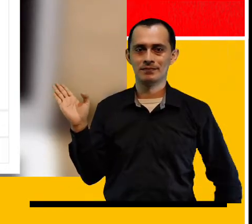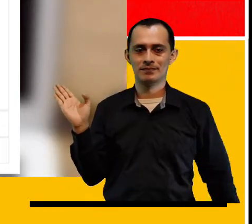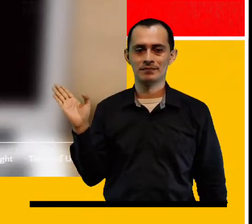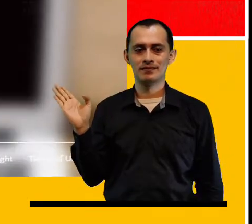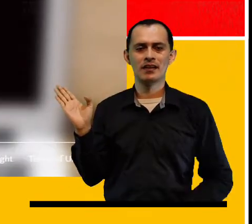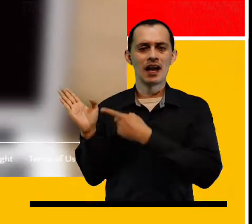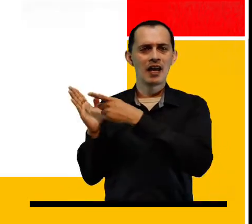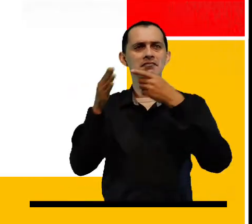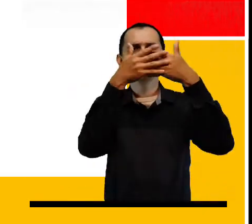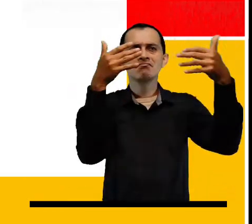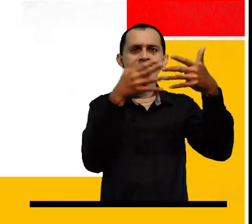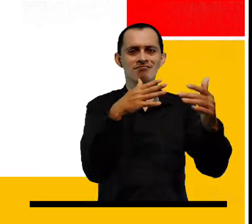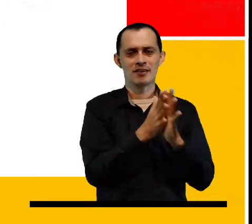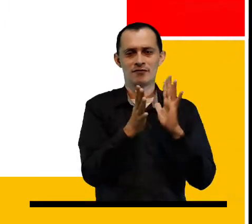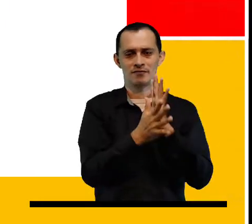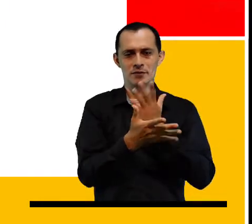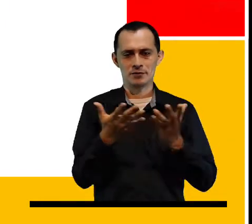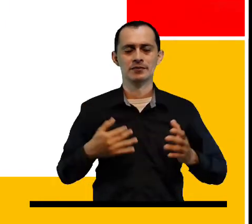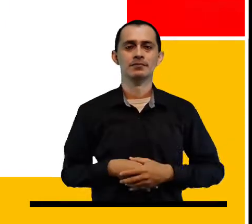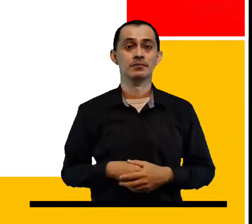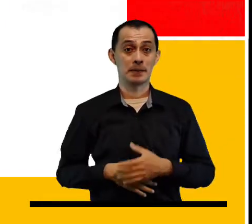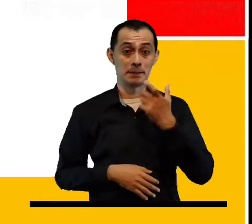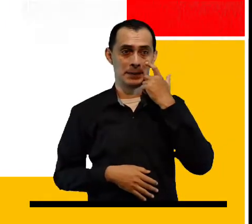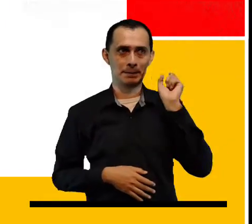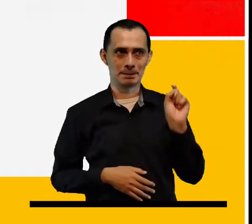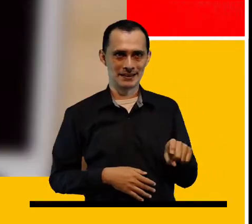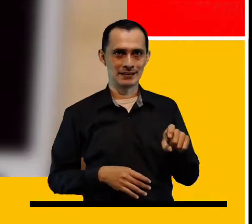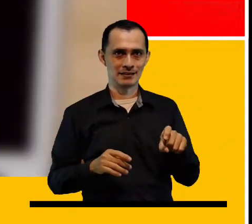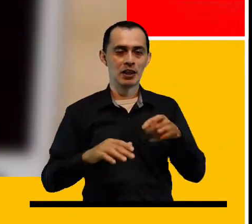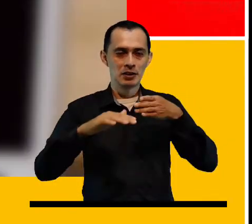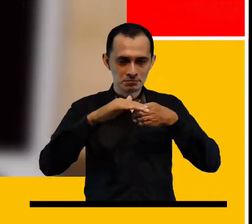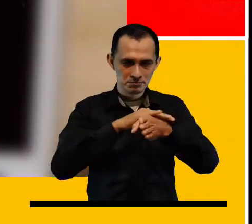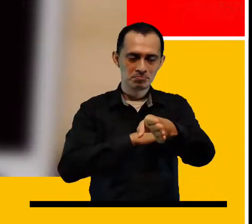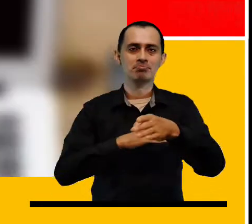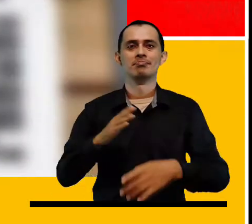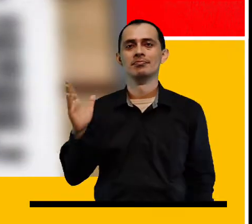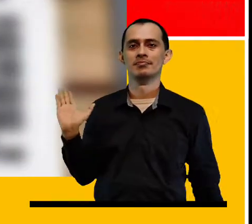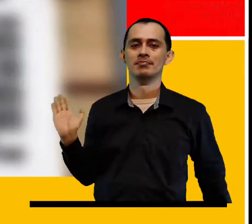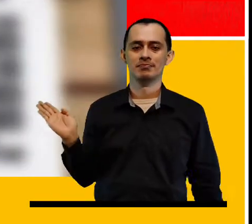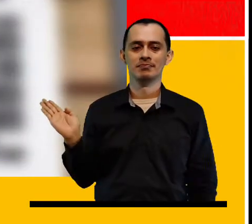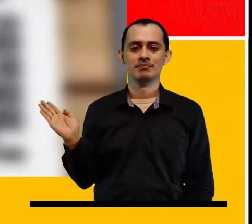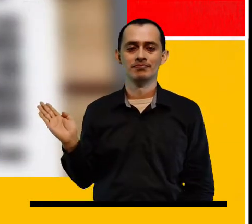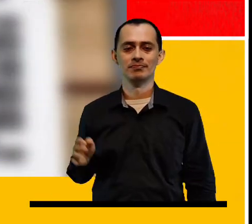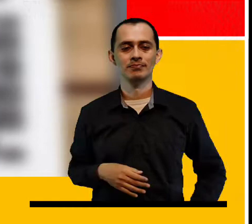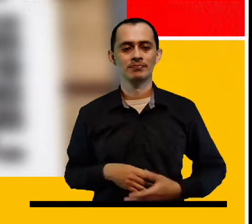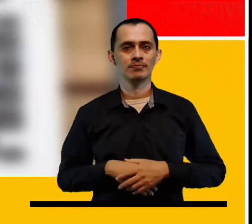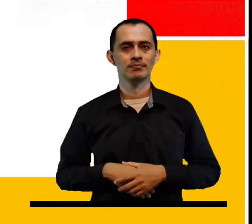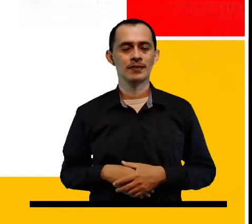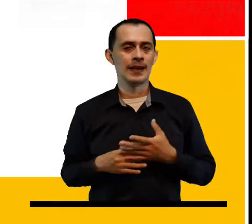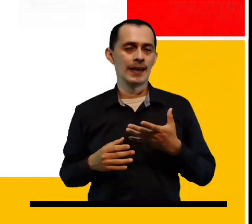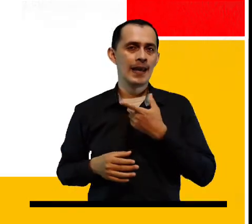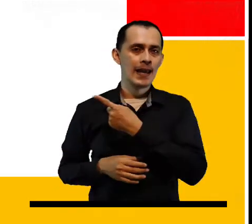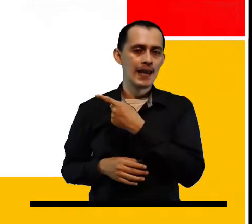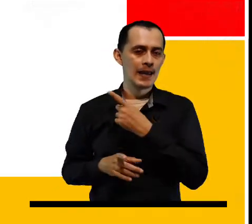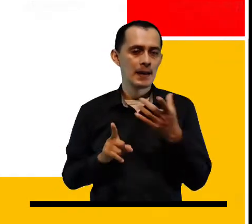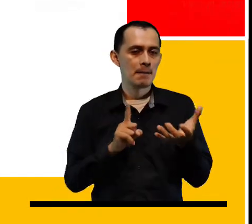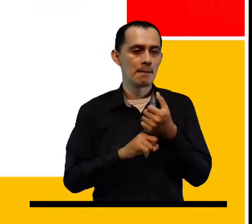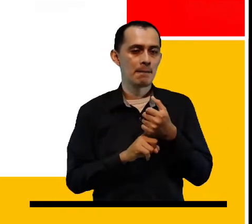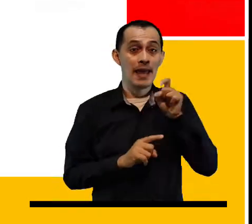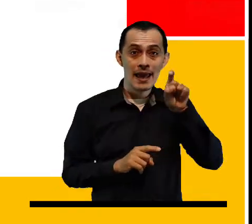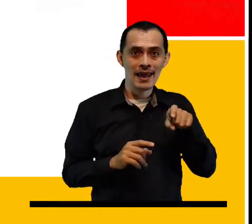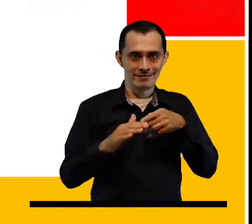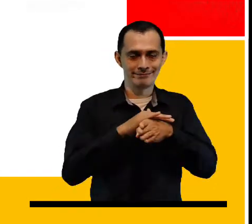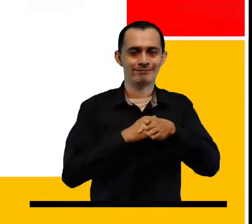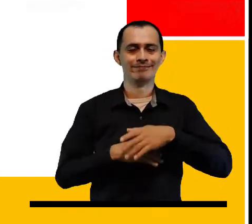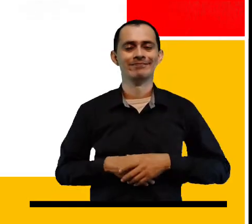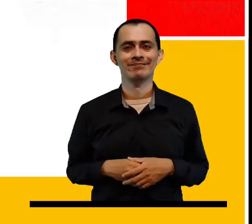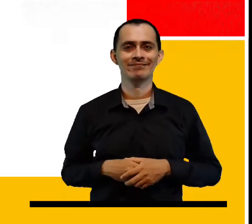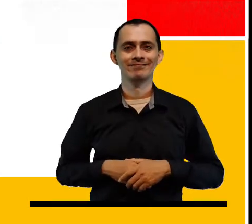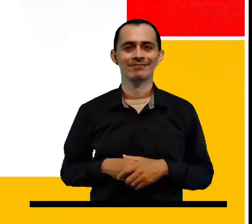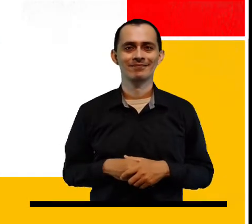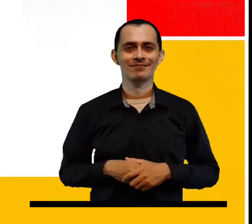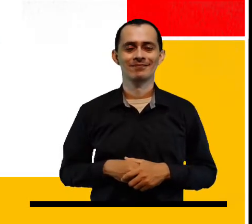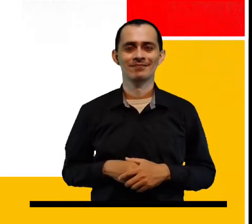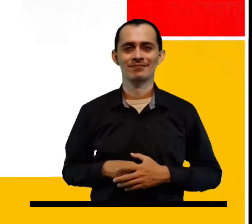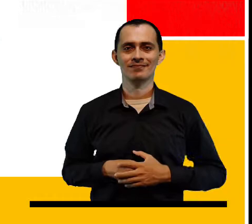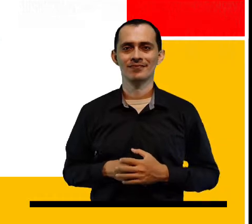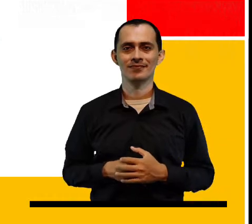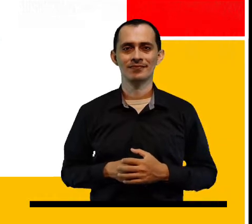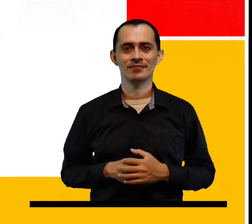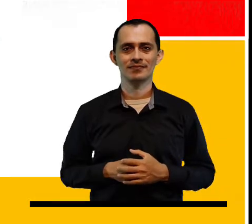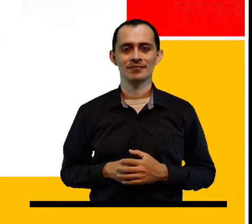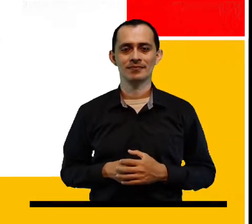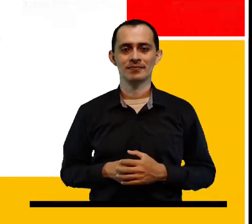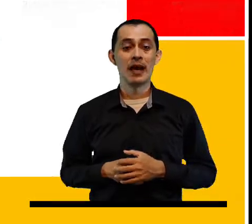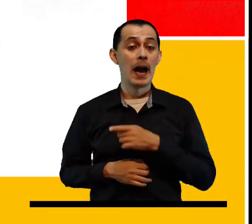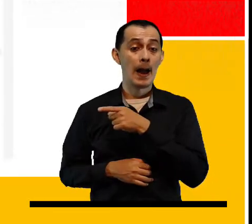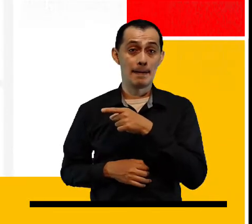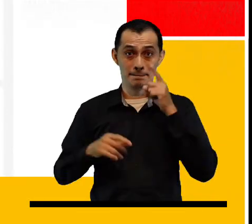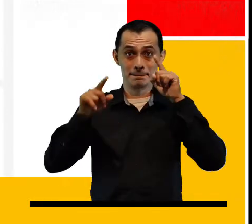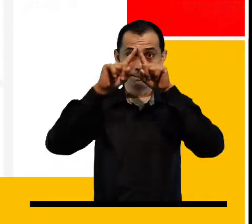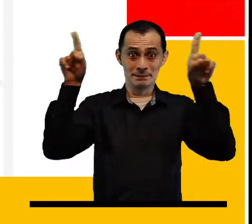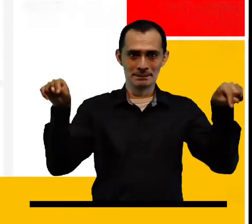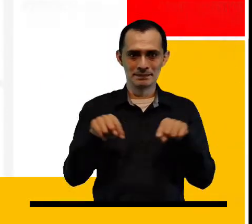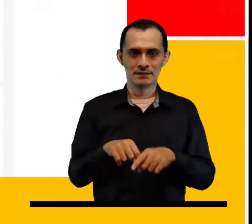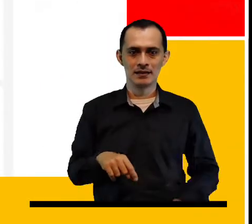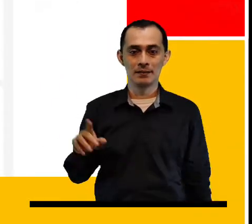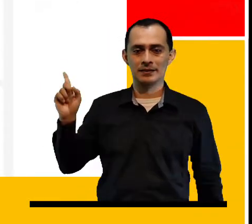ustedes van a encontrar que tiene una sección, en la cual van a encontrar una foto,